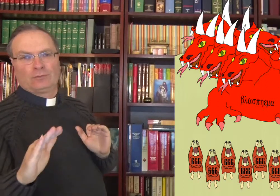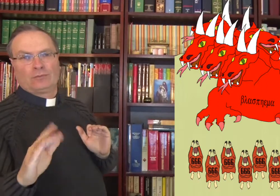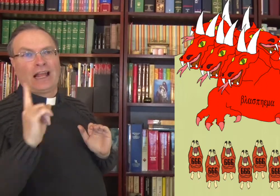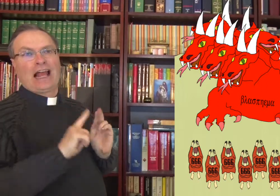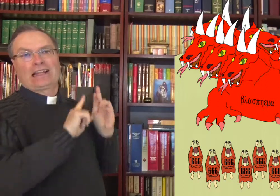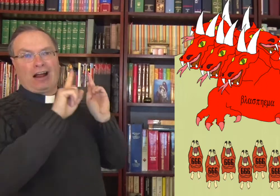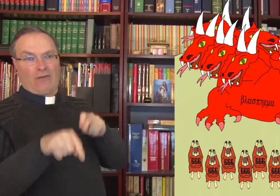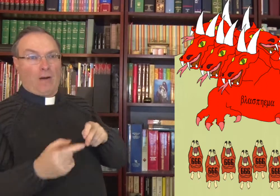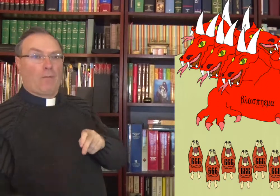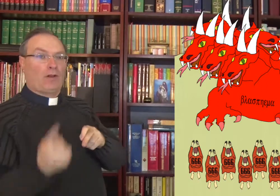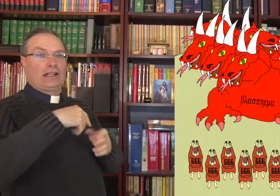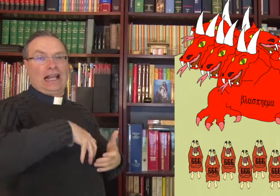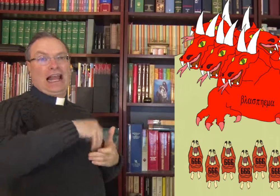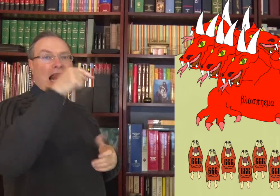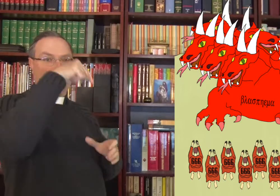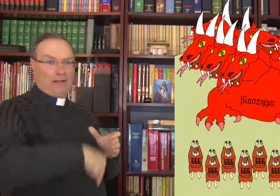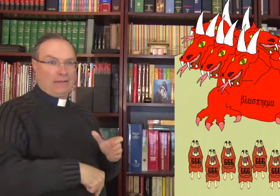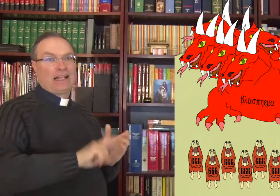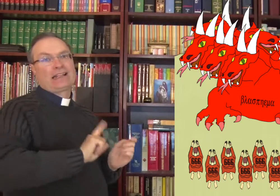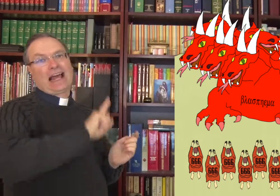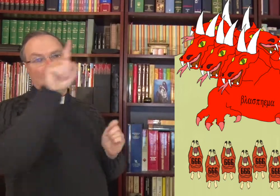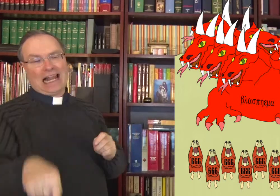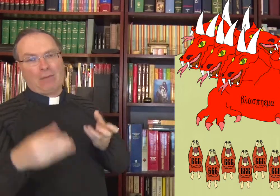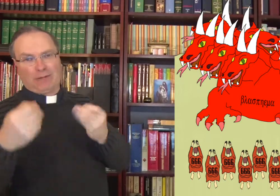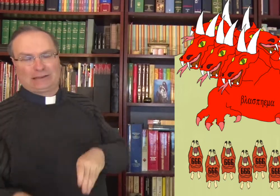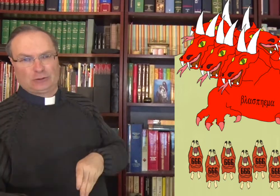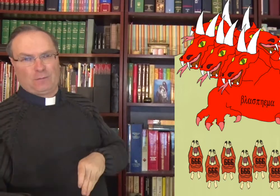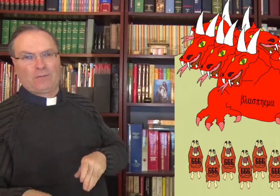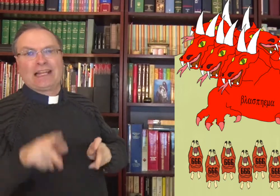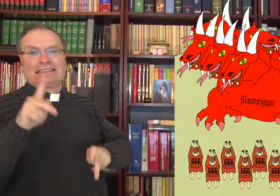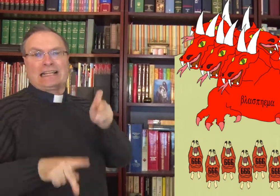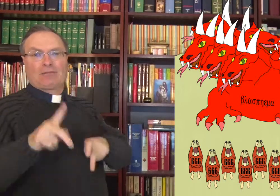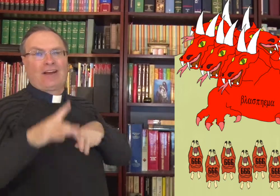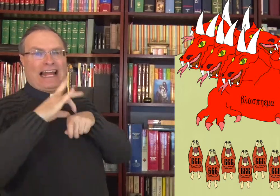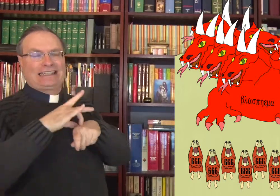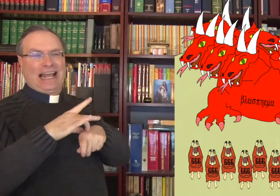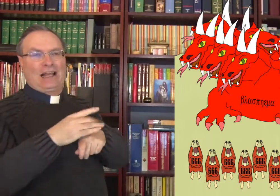Elle va monter de l'abîme et s'en aller à la perdition. Les habitants de la terre,